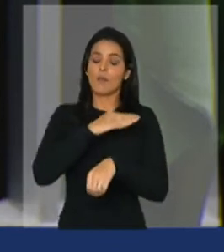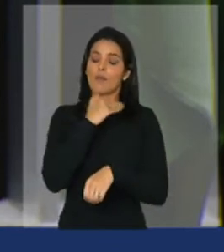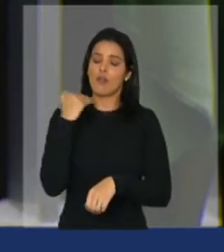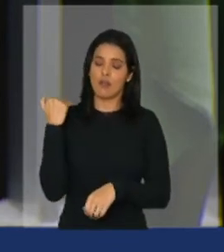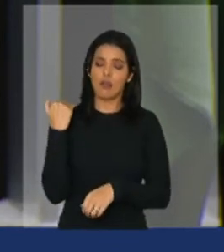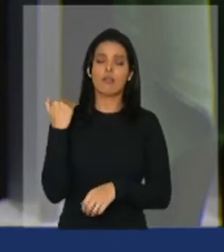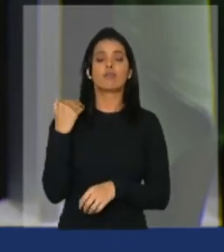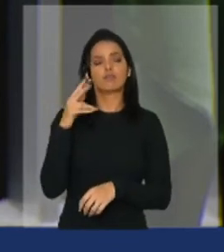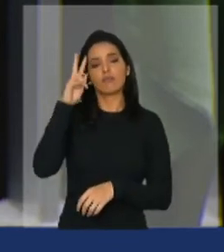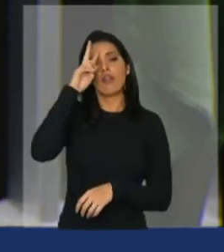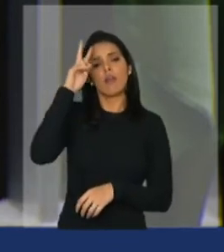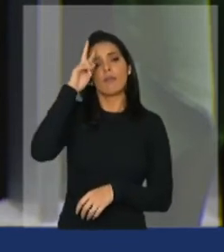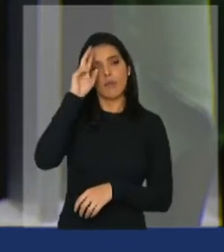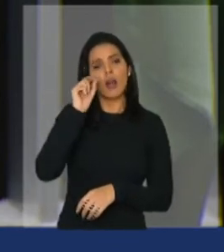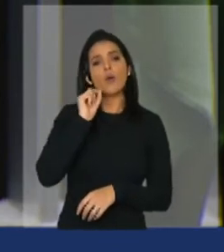DEIXADOS E AUDIOVISUAL, É UMA